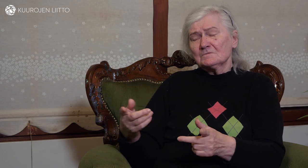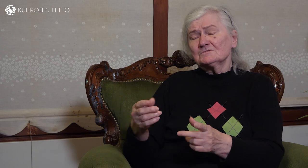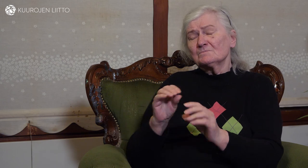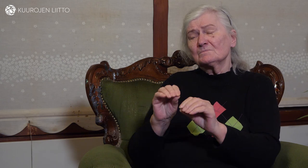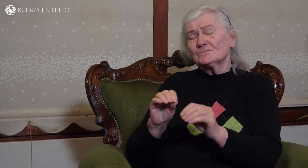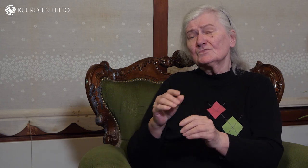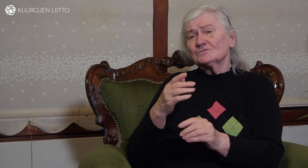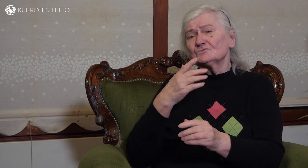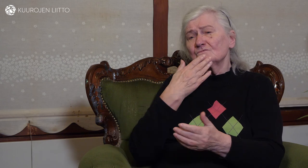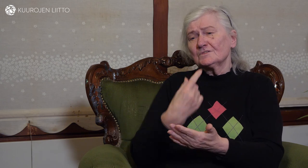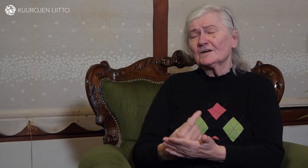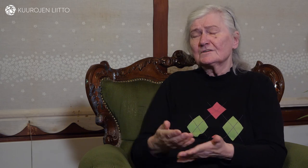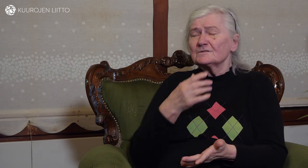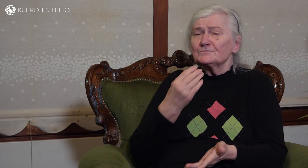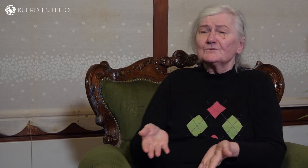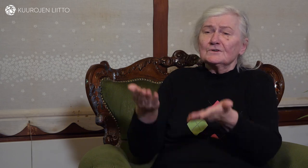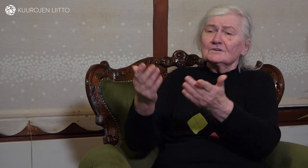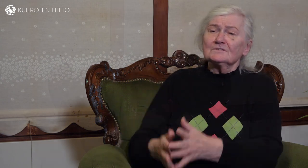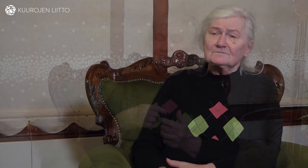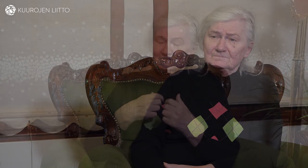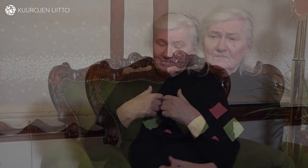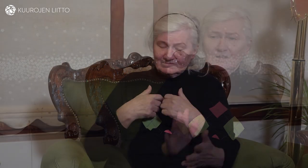Perehdyttäminen on hyvin tärkeää, jotta nuoret pääsevät eteenpäin.